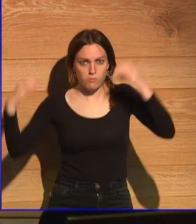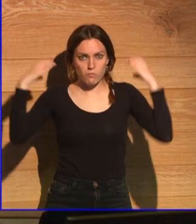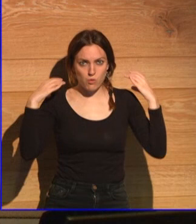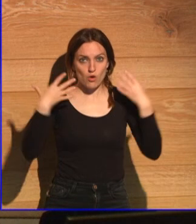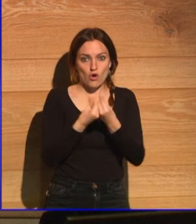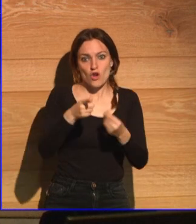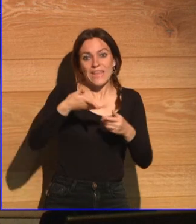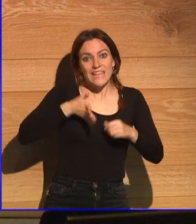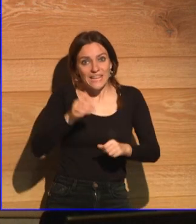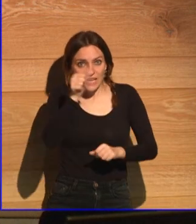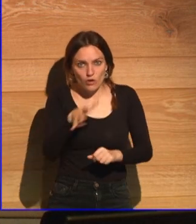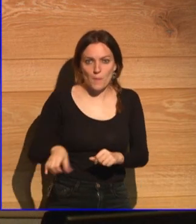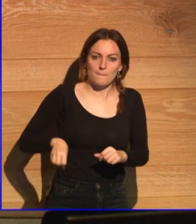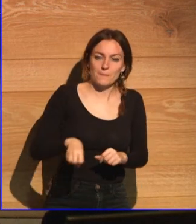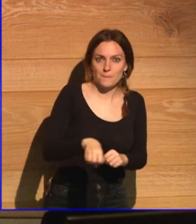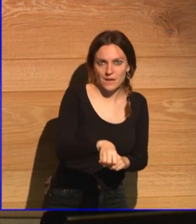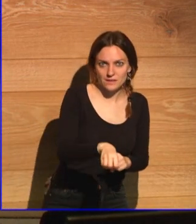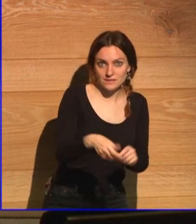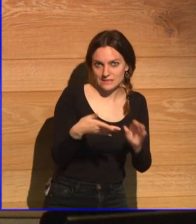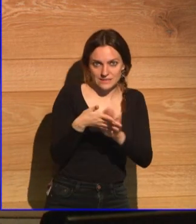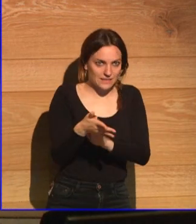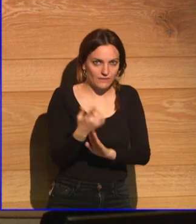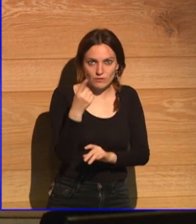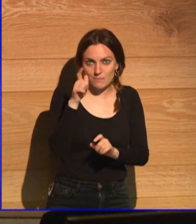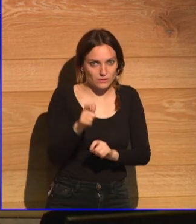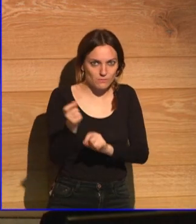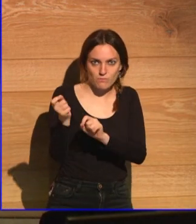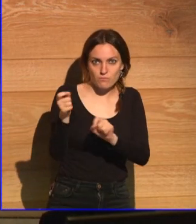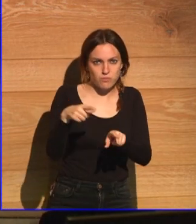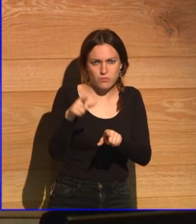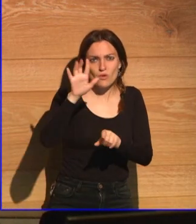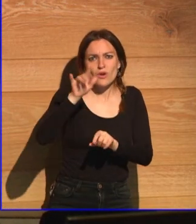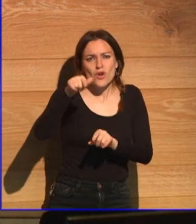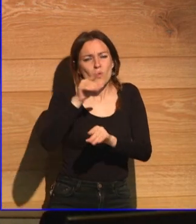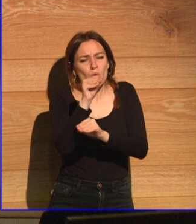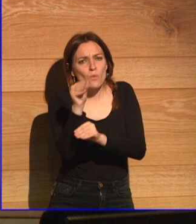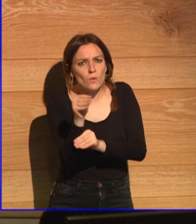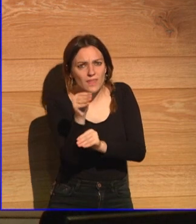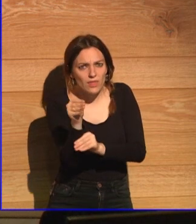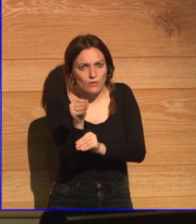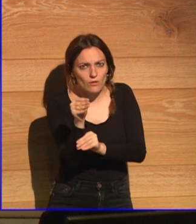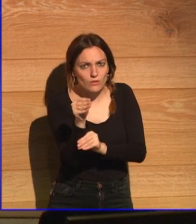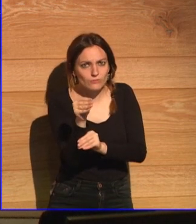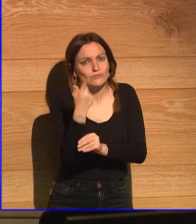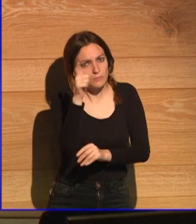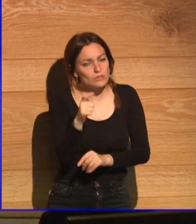Es, por tanto, un un migrante, un refugiado, un hombre cuidador, un perdedor, un resistente.